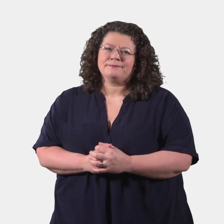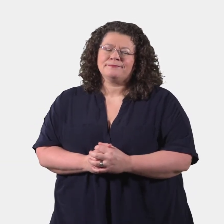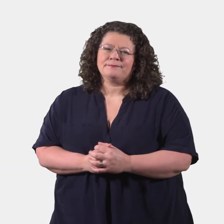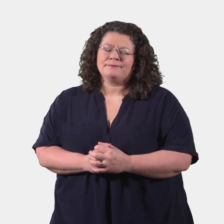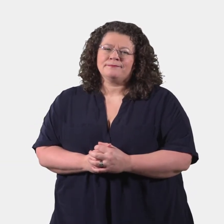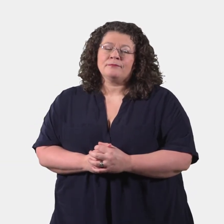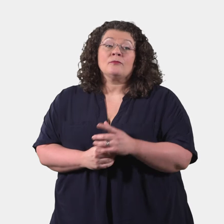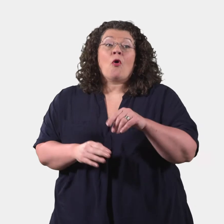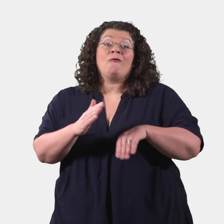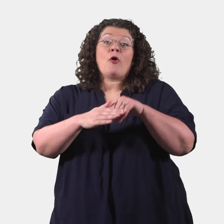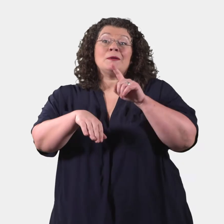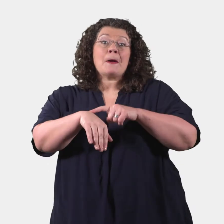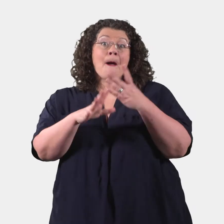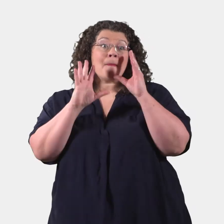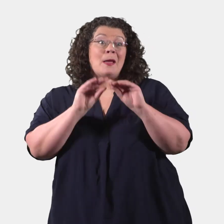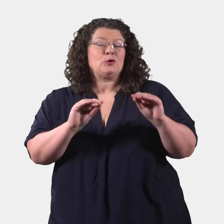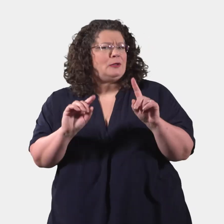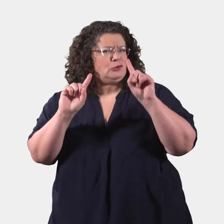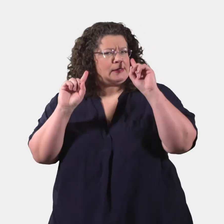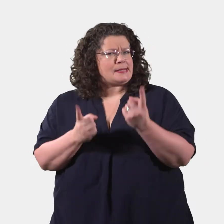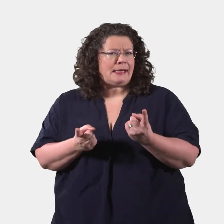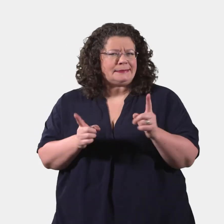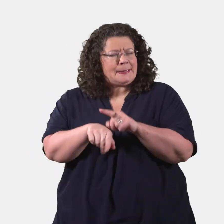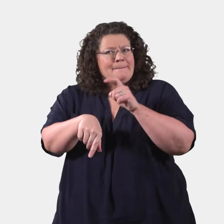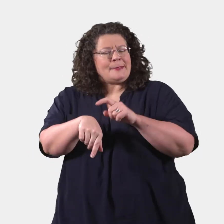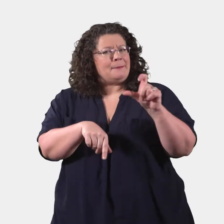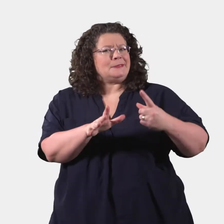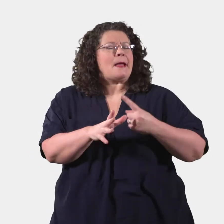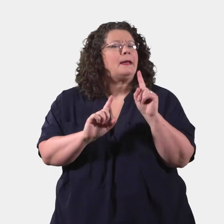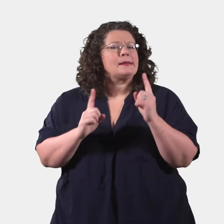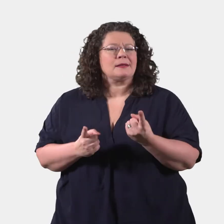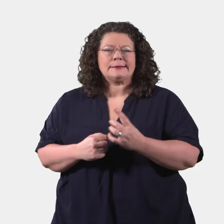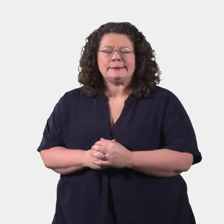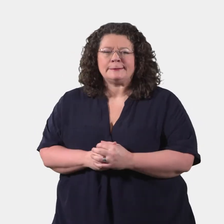Dywedon ni wedyn y chewch chi ddim bod mewn addysg llawn amser.